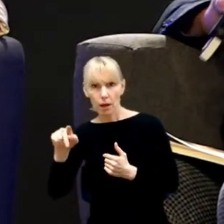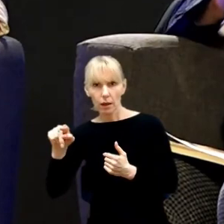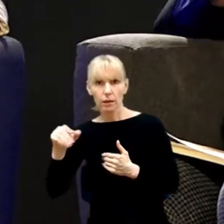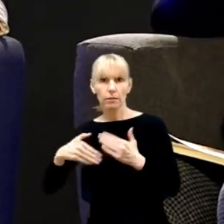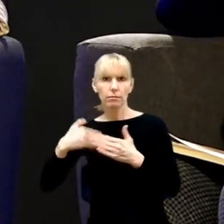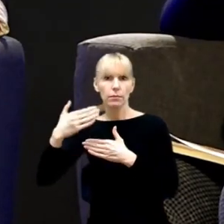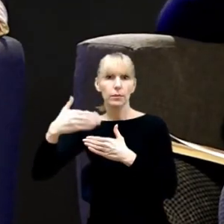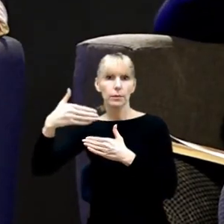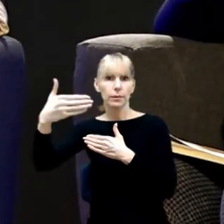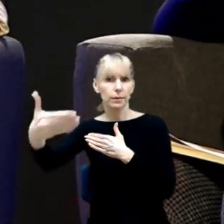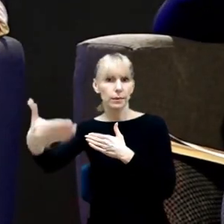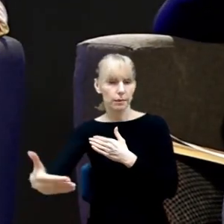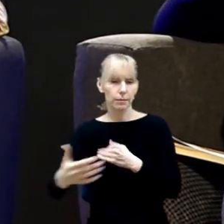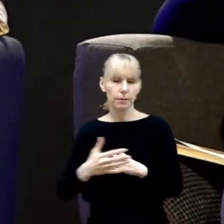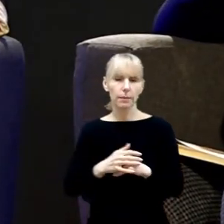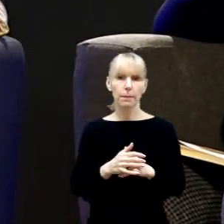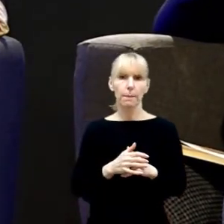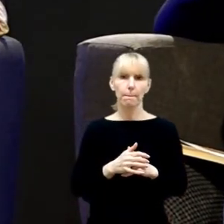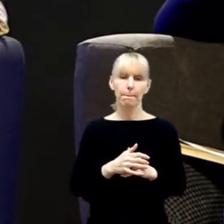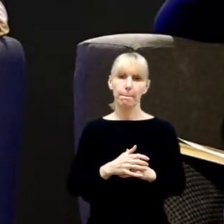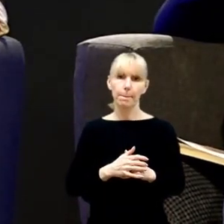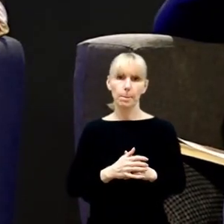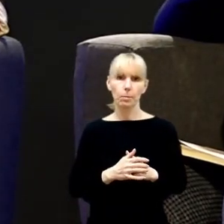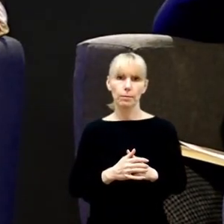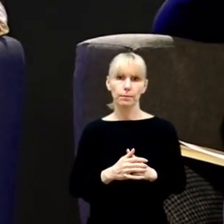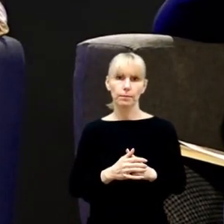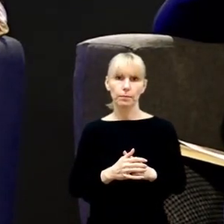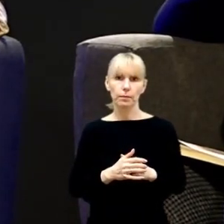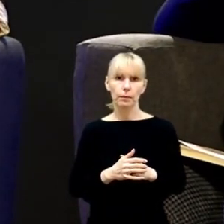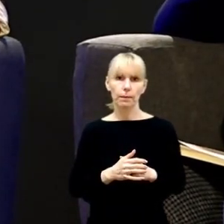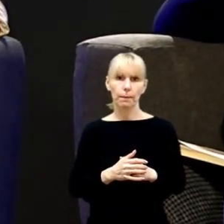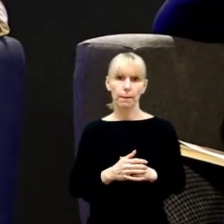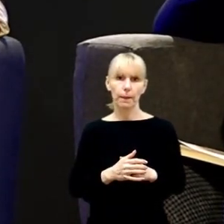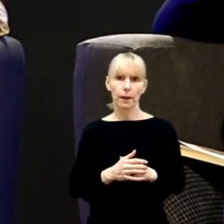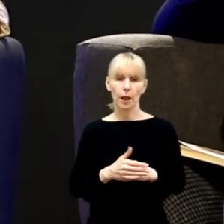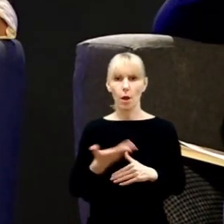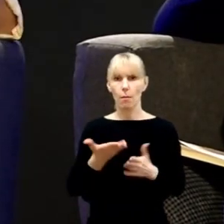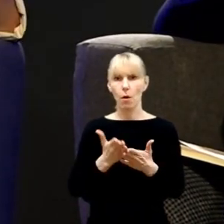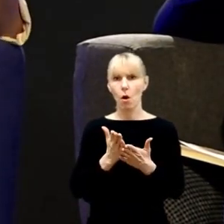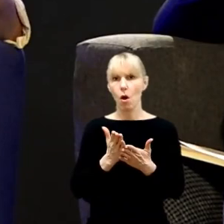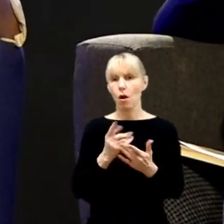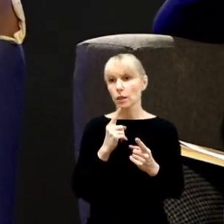Bo wprowadzamy dobrą konkurencję i od razu